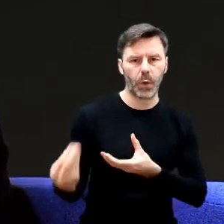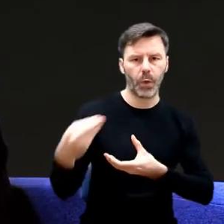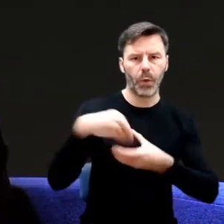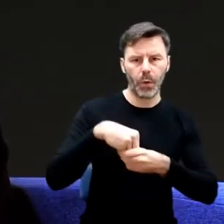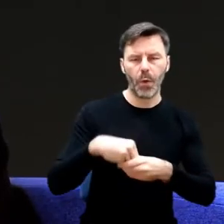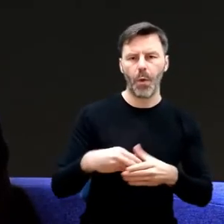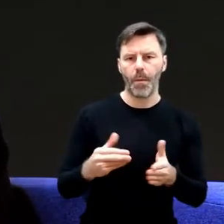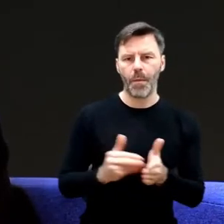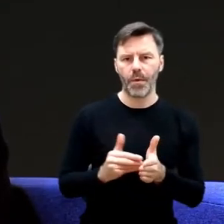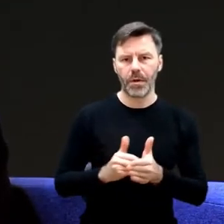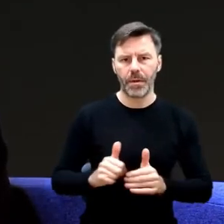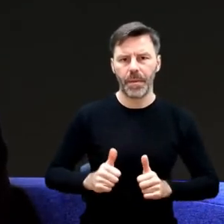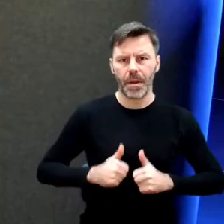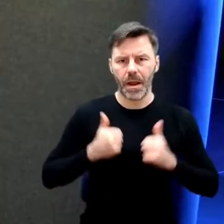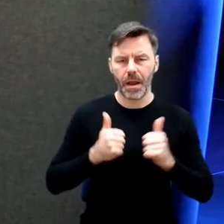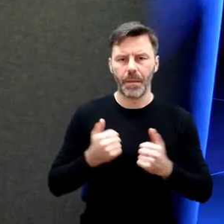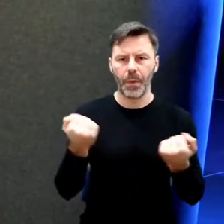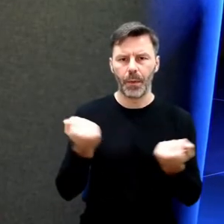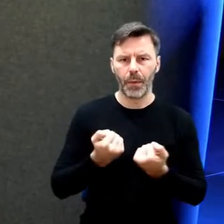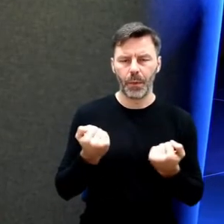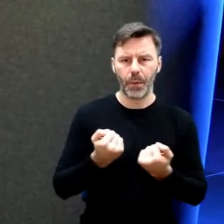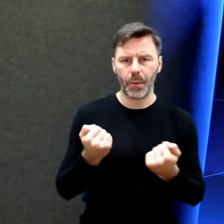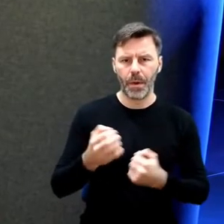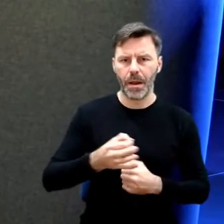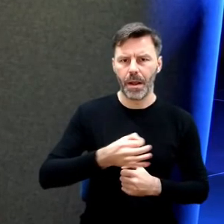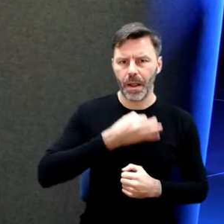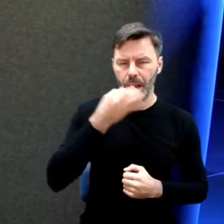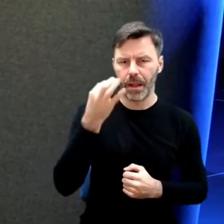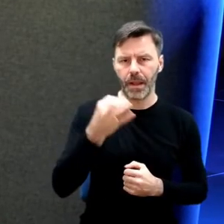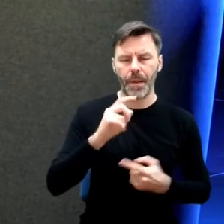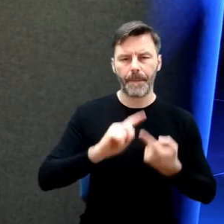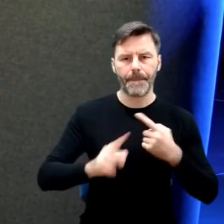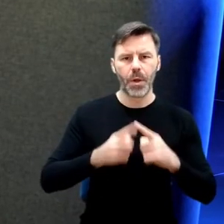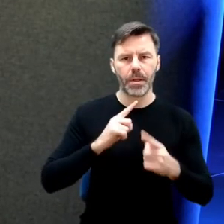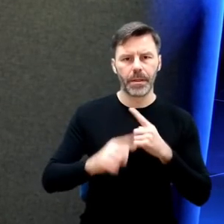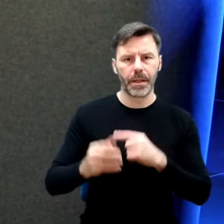mocniejszej pozycji publicznej polityki mieszkaniowej.